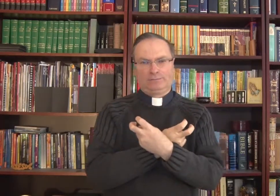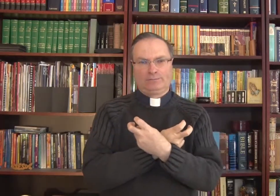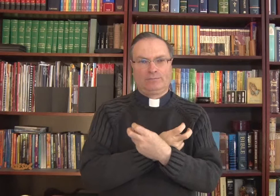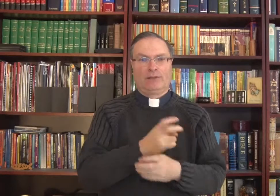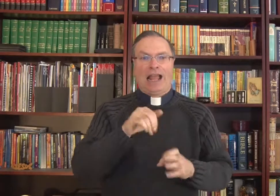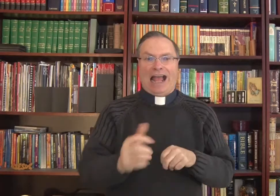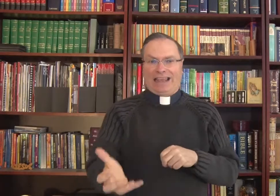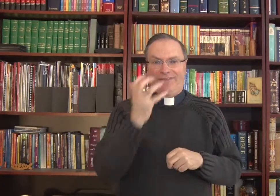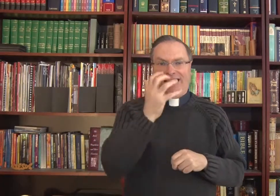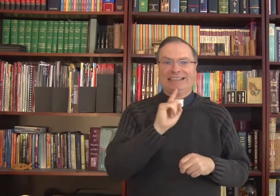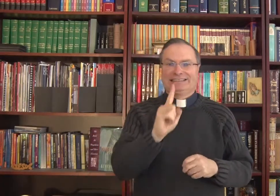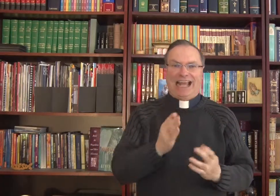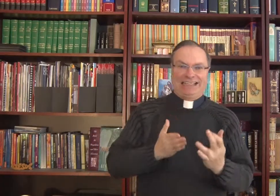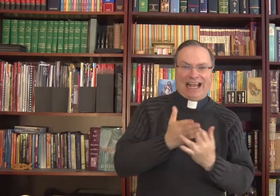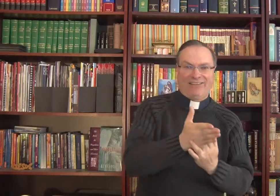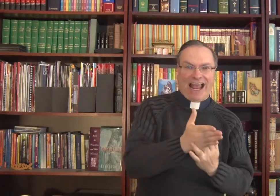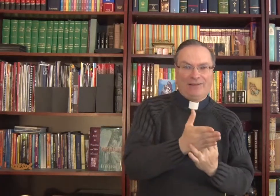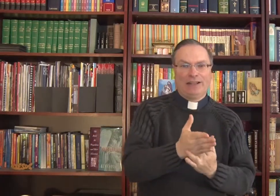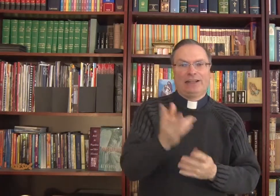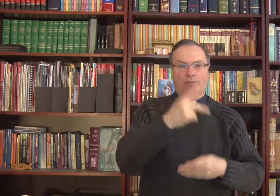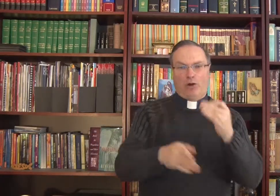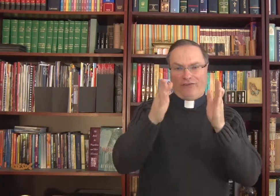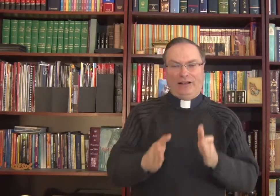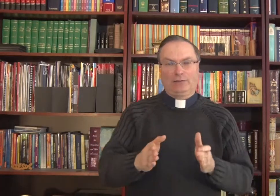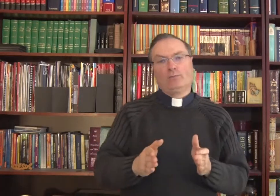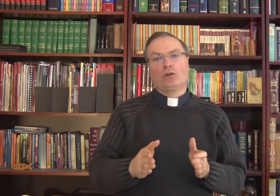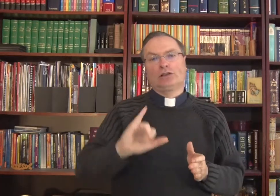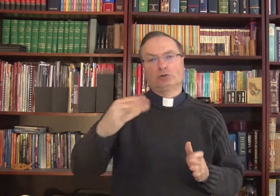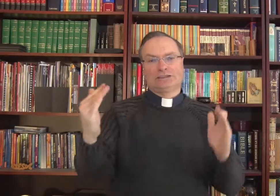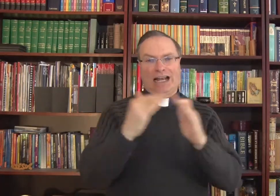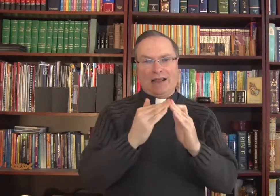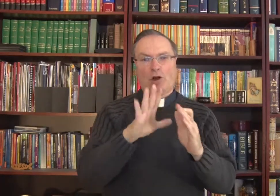En effet, c'est à travers les prophètes de Jérusalem